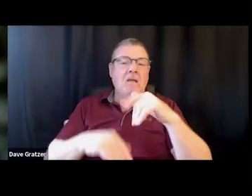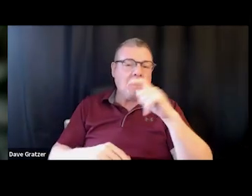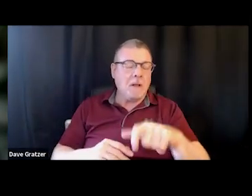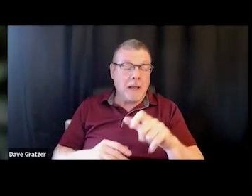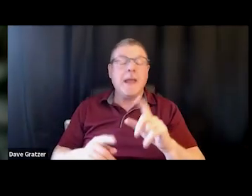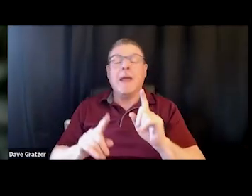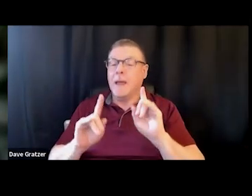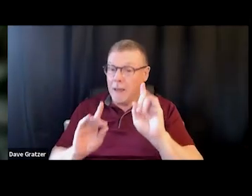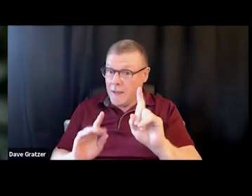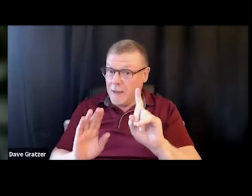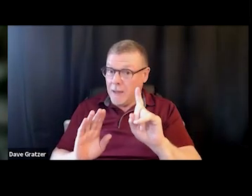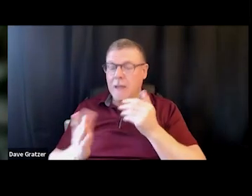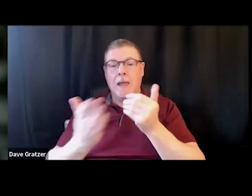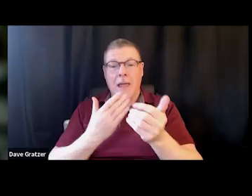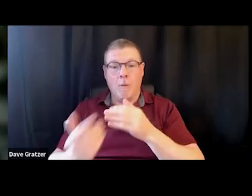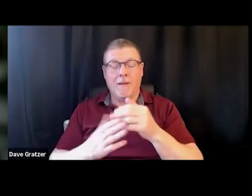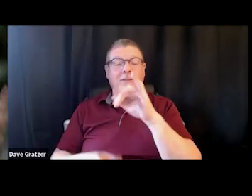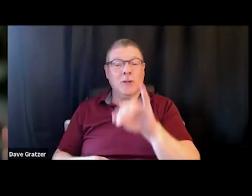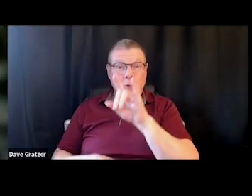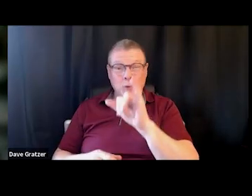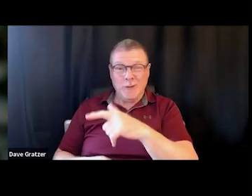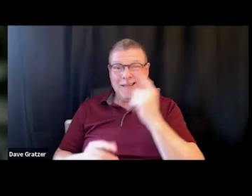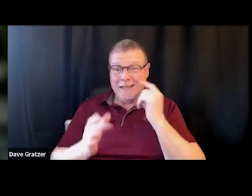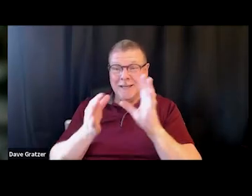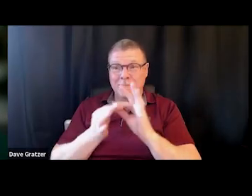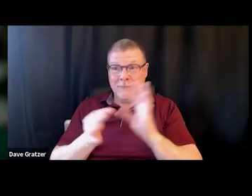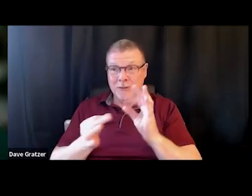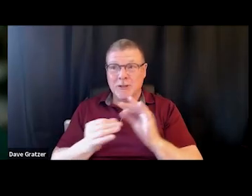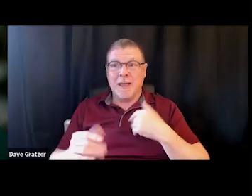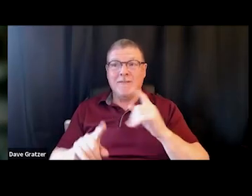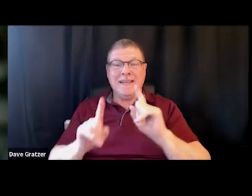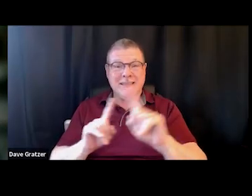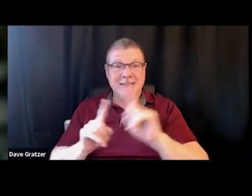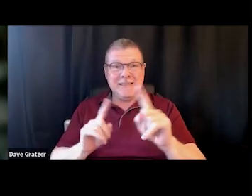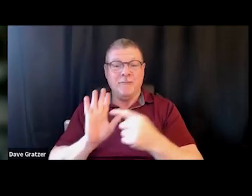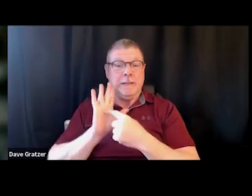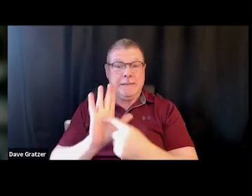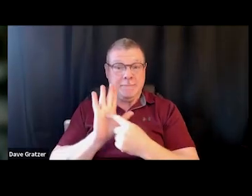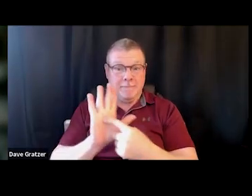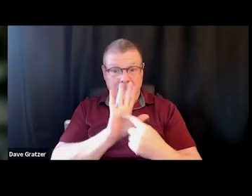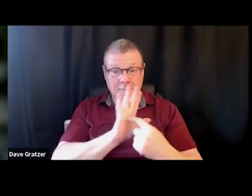Sin embargo, como Judy señaló antes cuando describía los diferentes síntomas que las personas experimentan con una lesión cerebral,